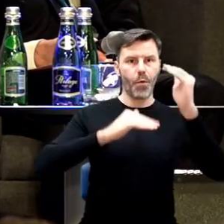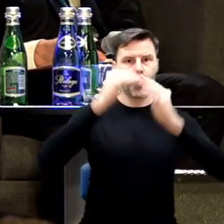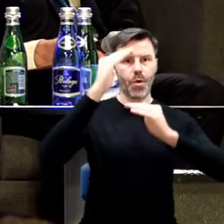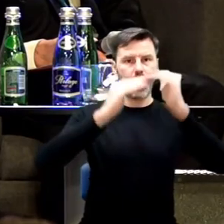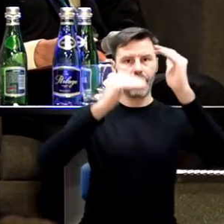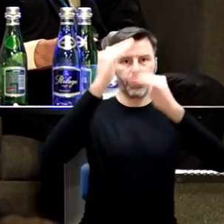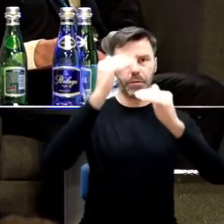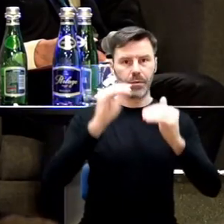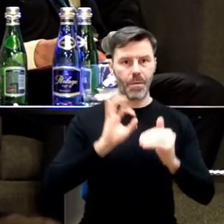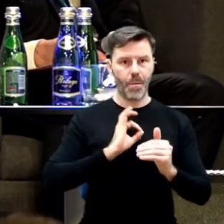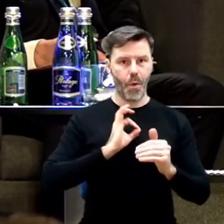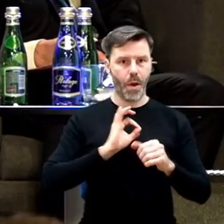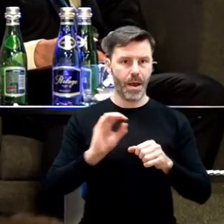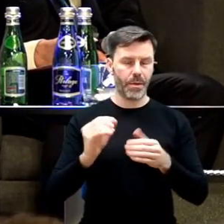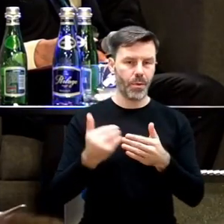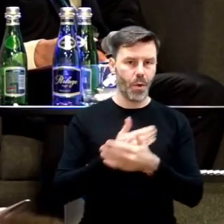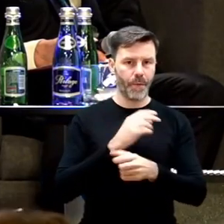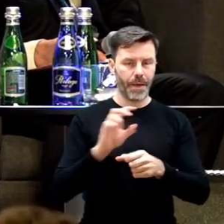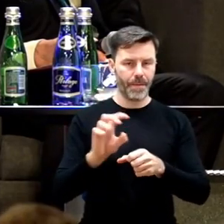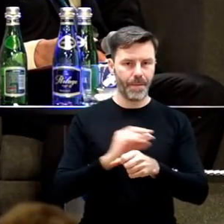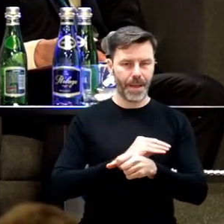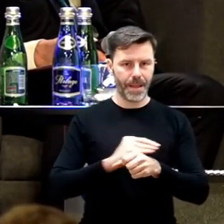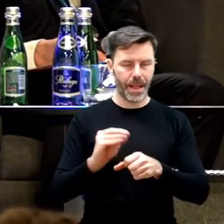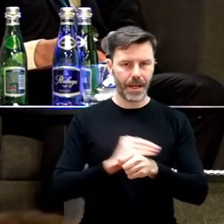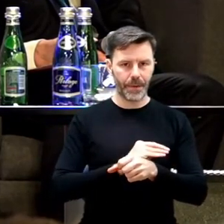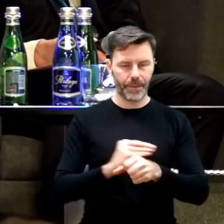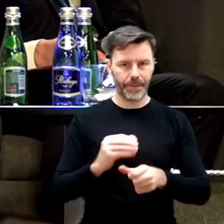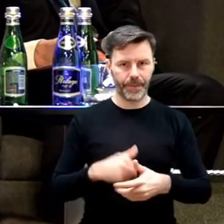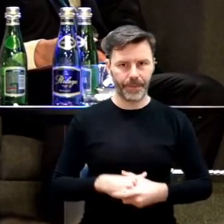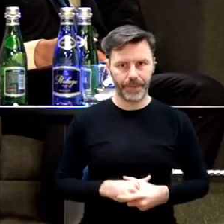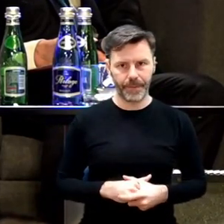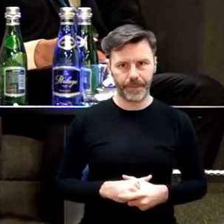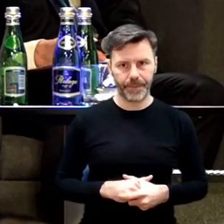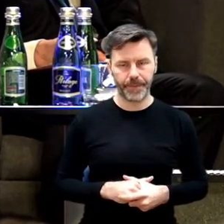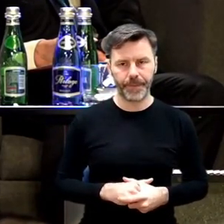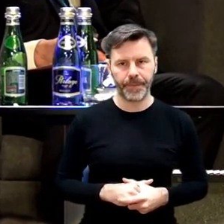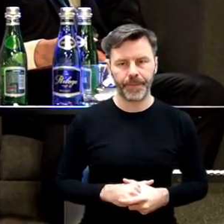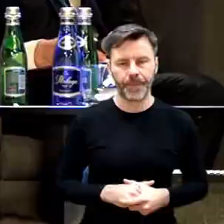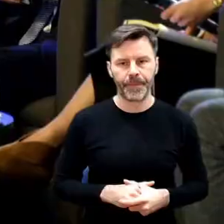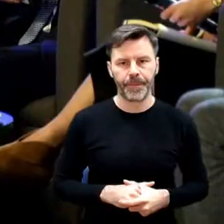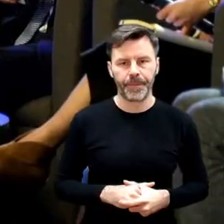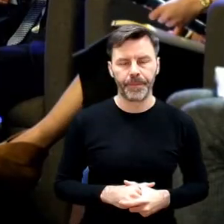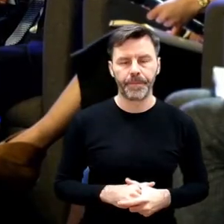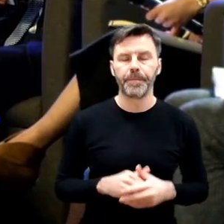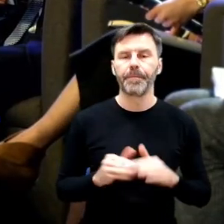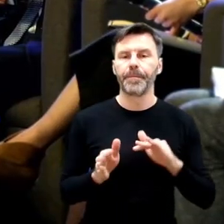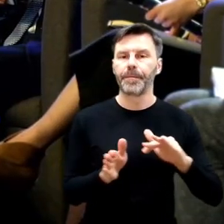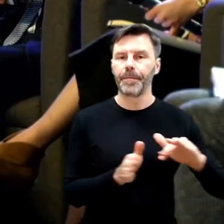modułowej 3D. Teraz wracając do naszego kontekstu polskiego, mamy ogromną przyjemność